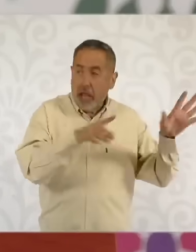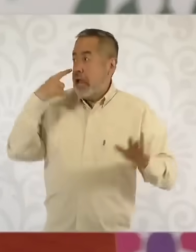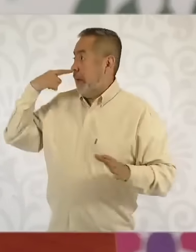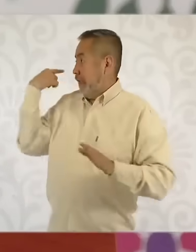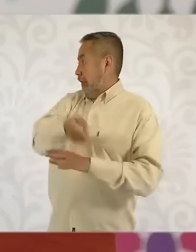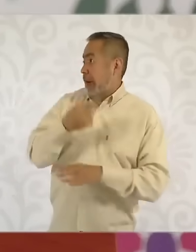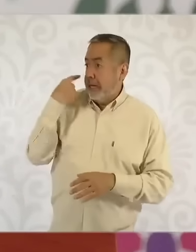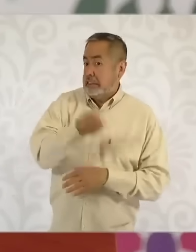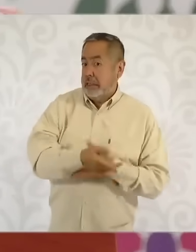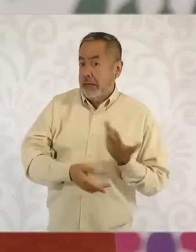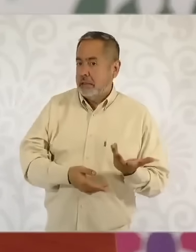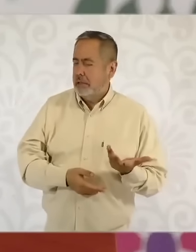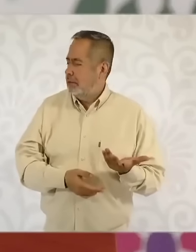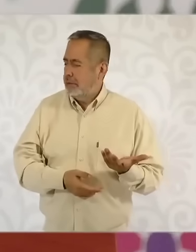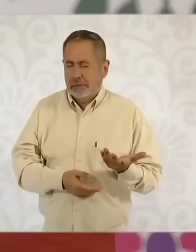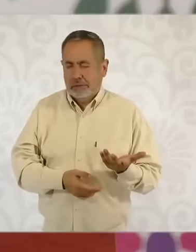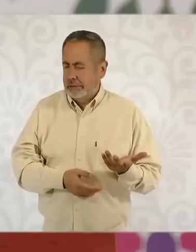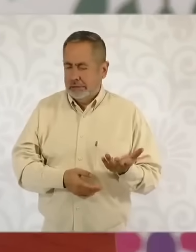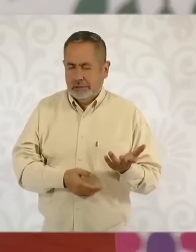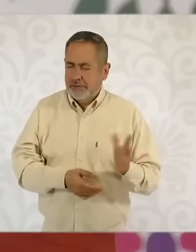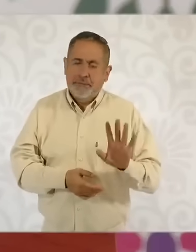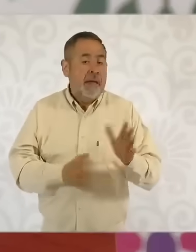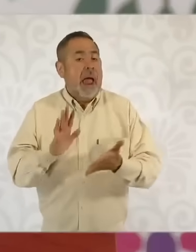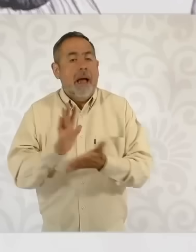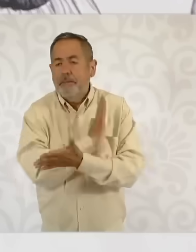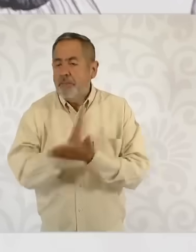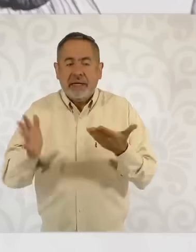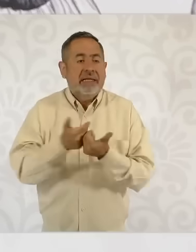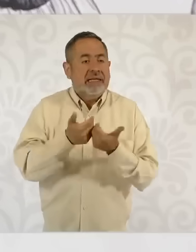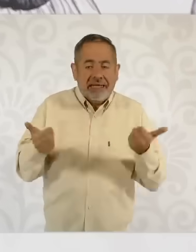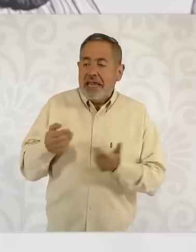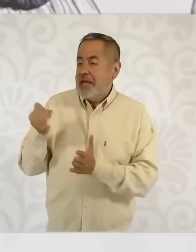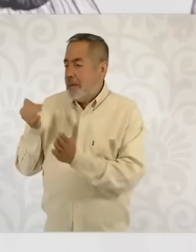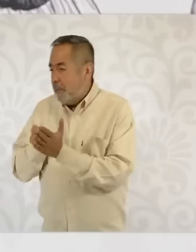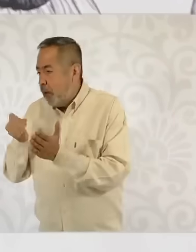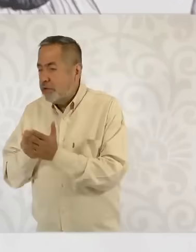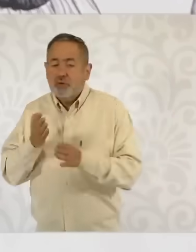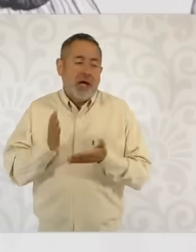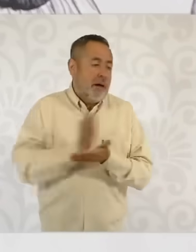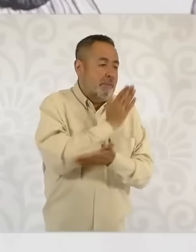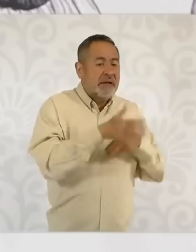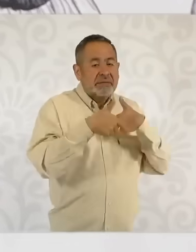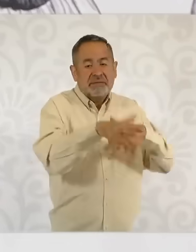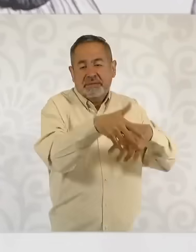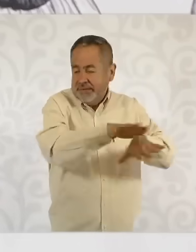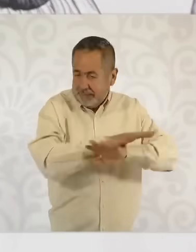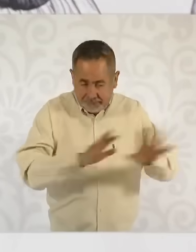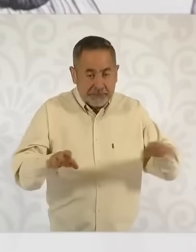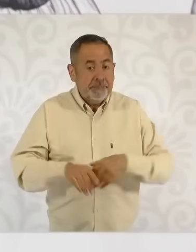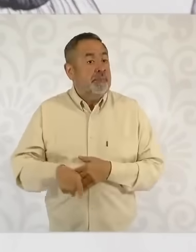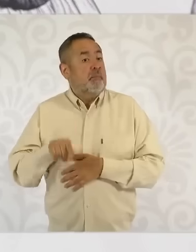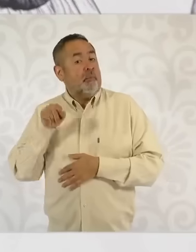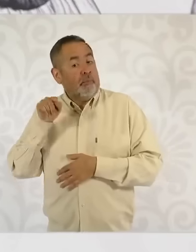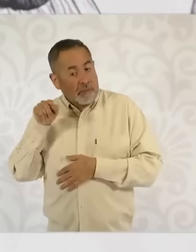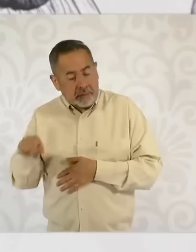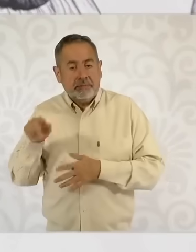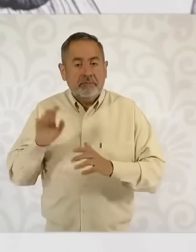no tiene nada que ver una cosa con la otra nada absolutamente nada Tan se movilizó